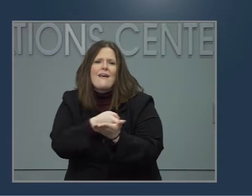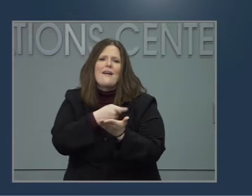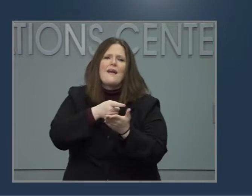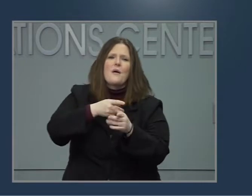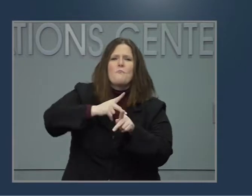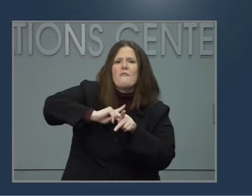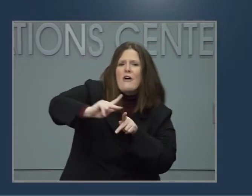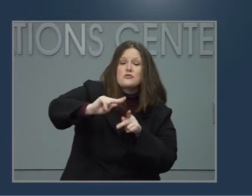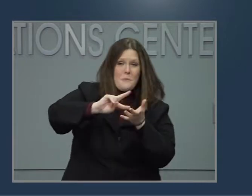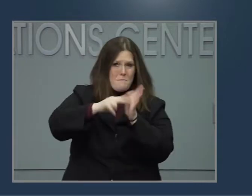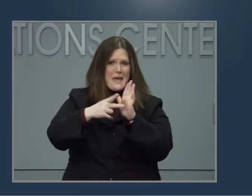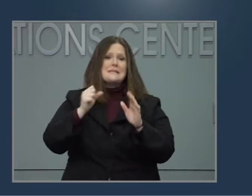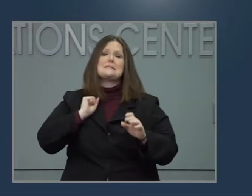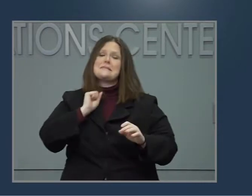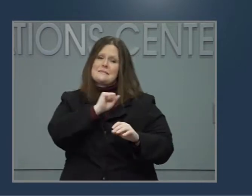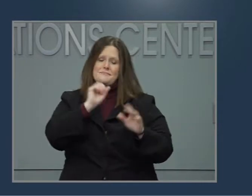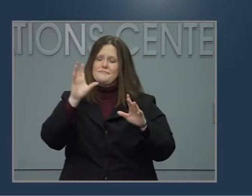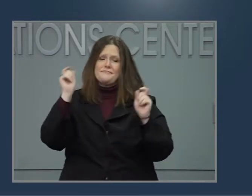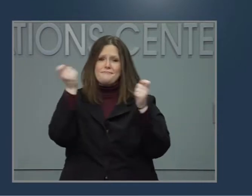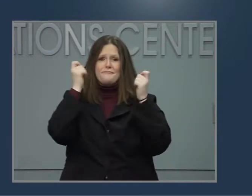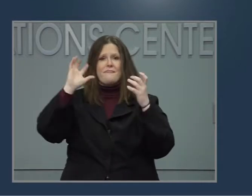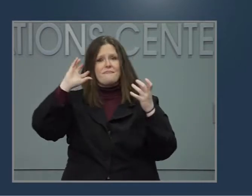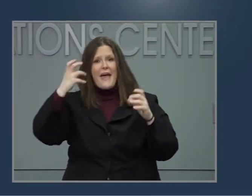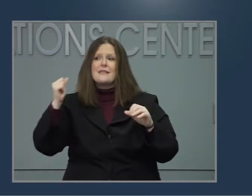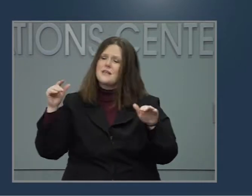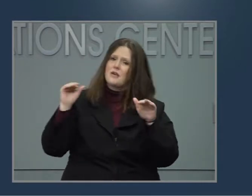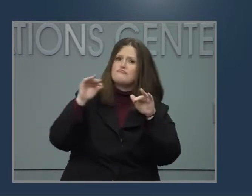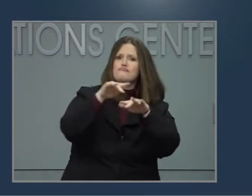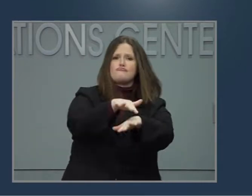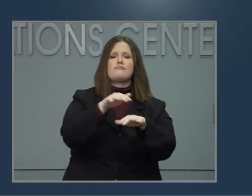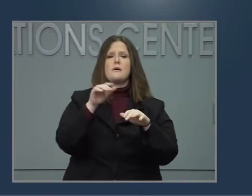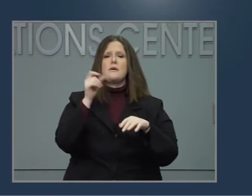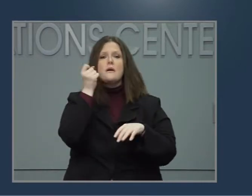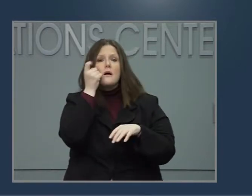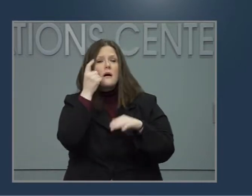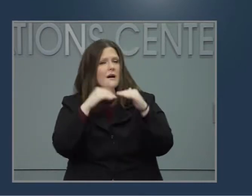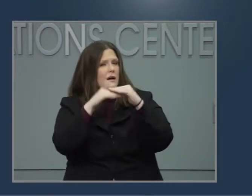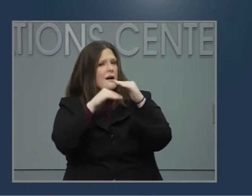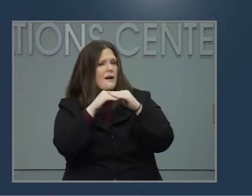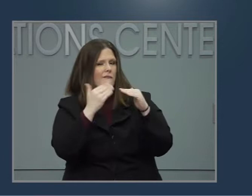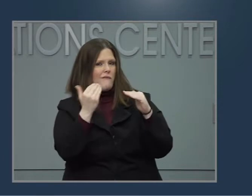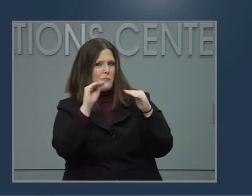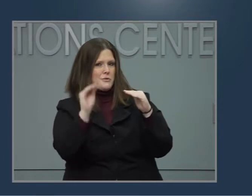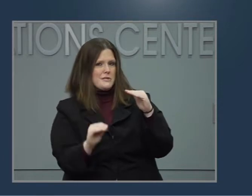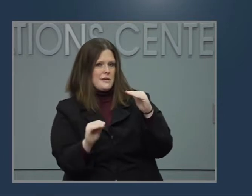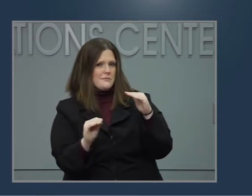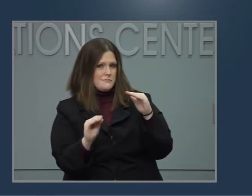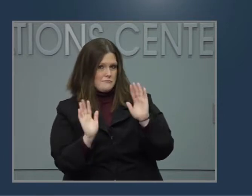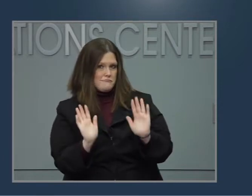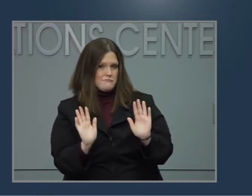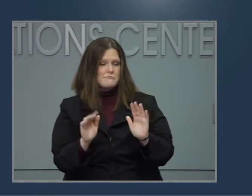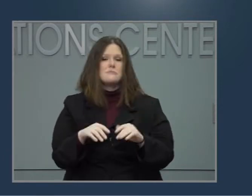hockey podrán tener personas hasta el quince por ciento de su capacidad con ciertas condiciones.